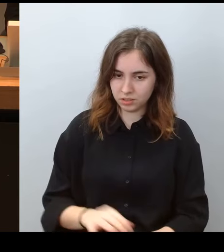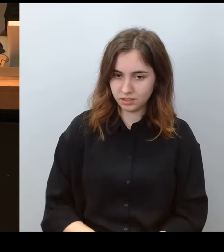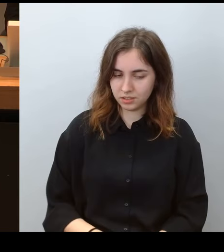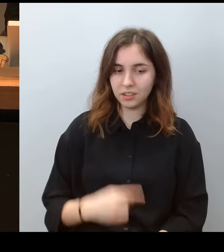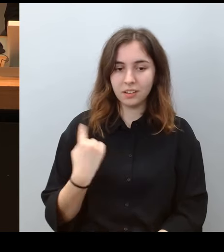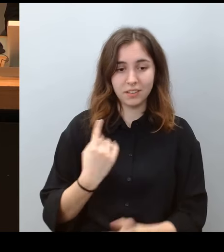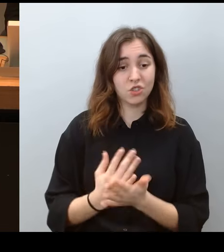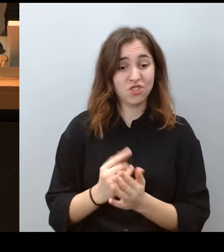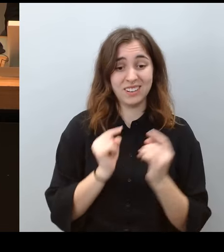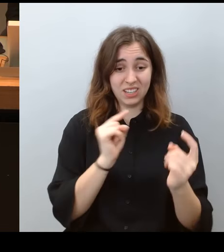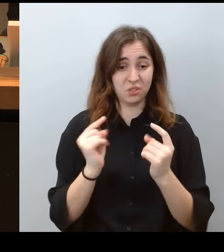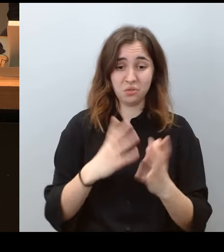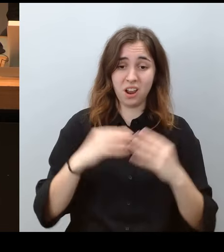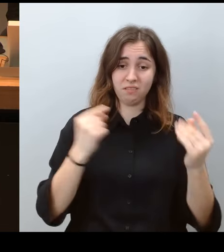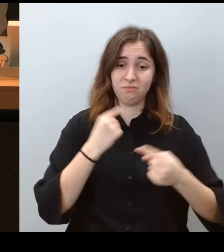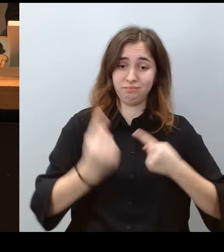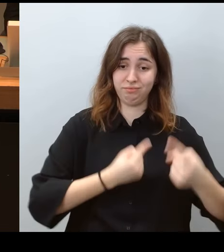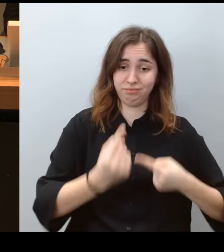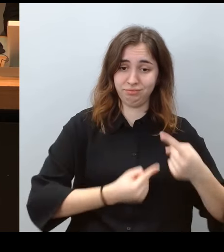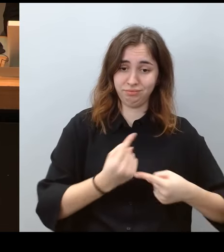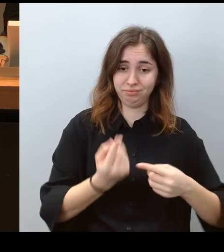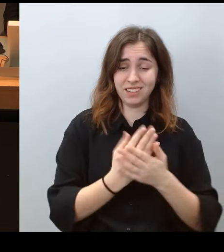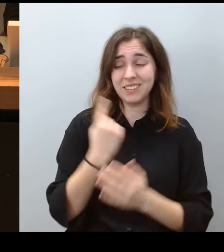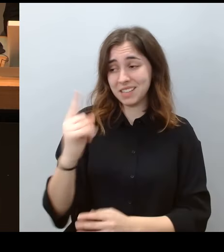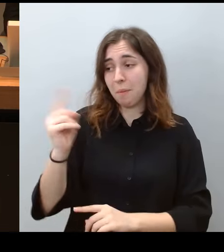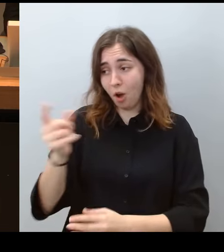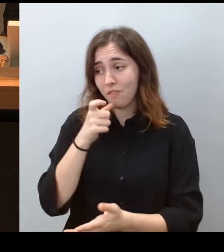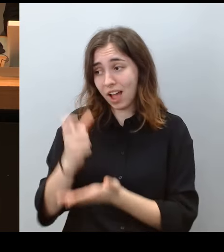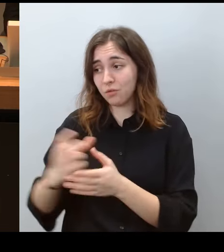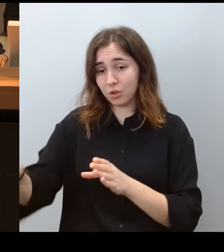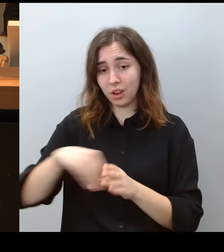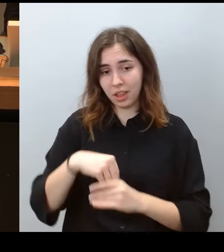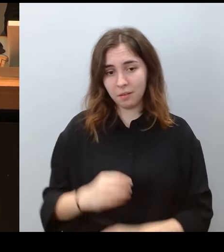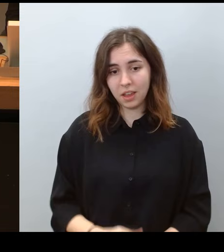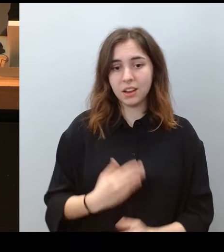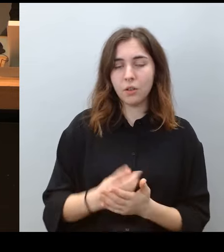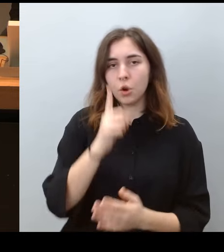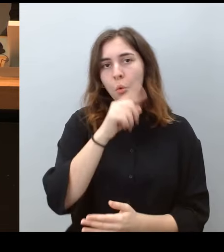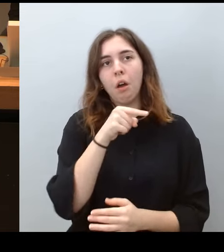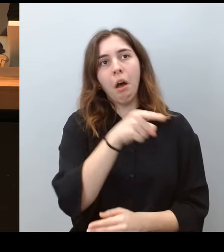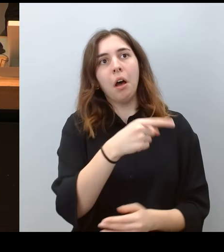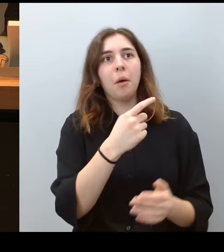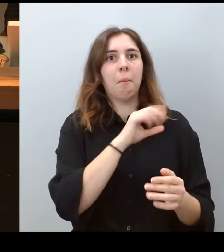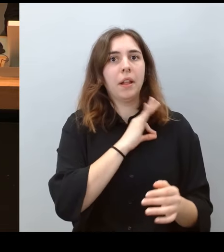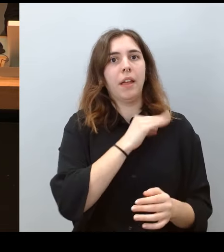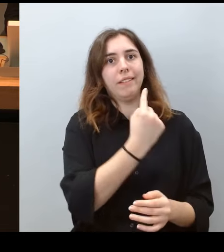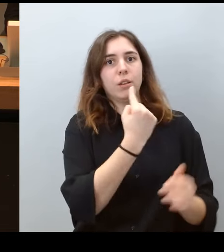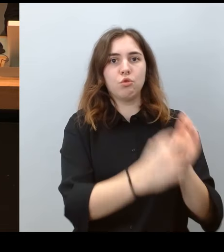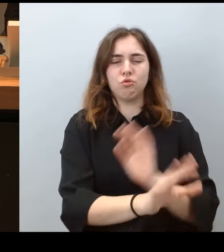in der Verantwortung. Also nicht gleich wieder alles abschieben wollen. Um die Bürgerämter zu entlasten zu wollen,